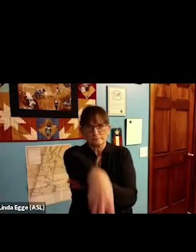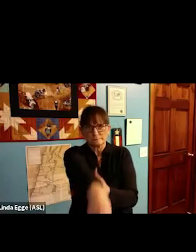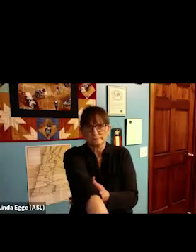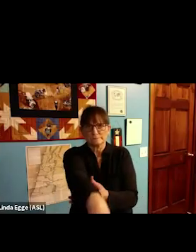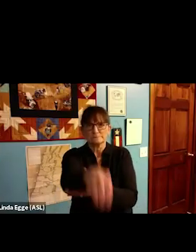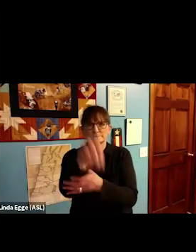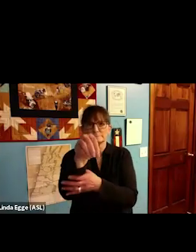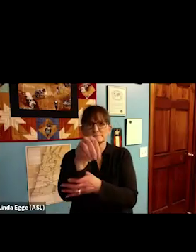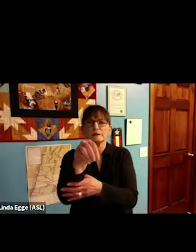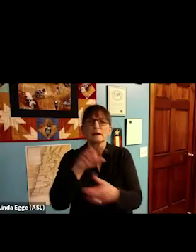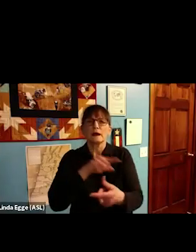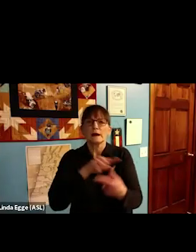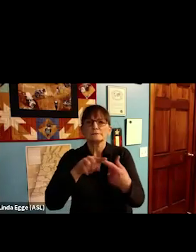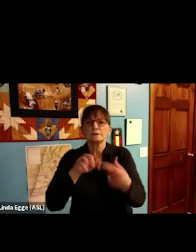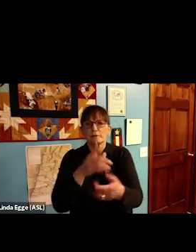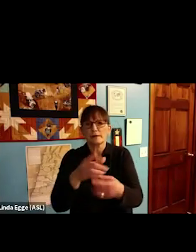Eso es realmente clave.